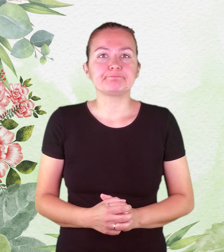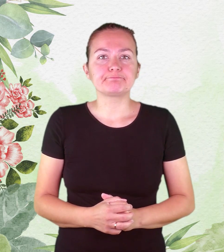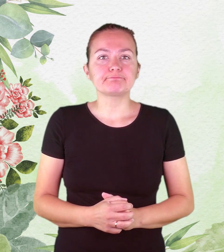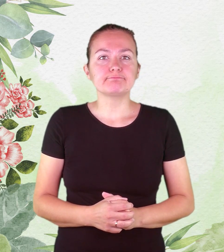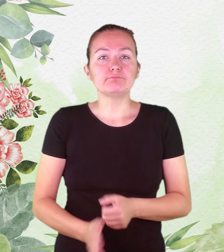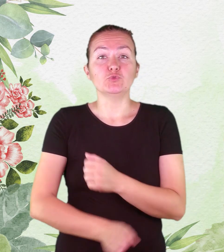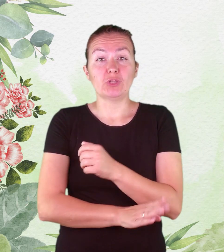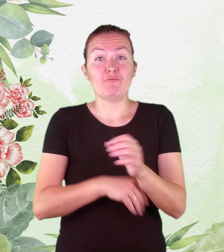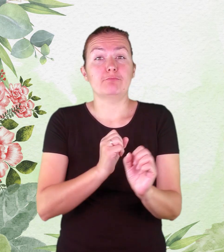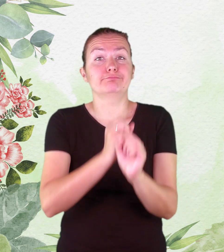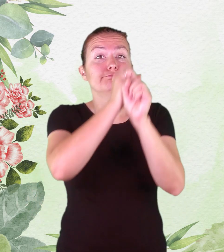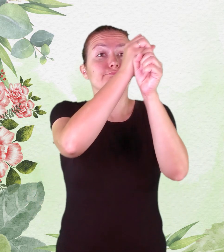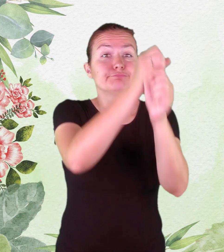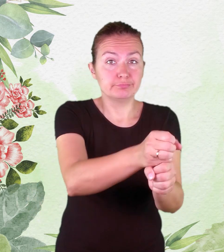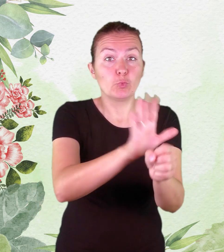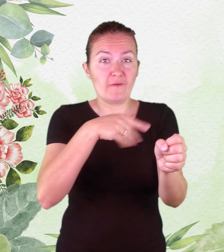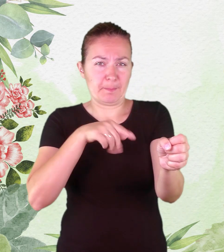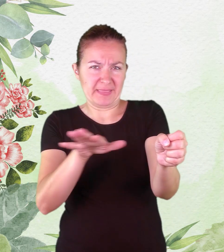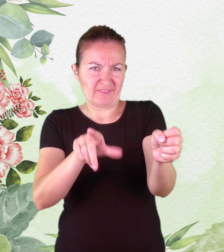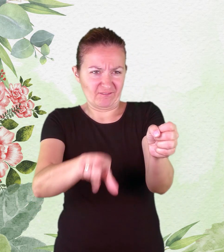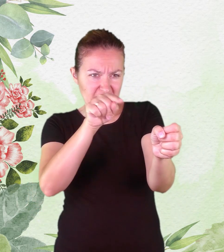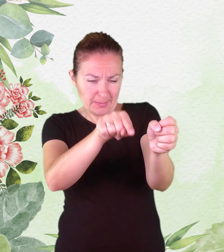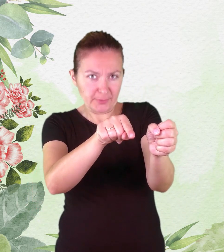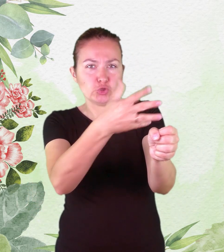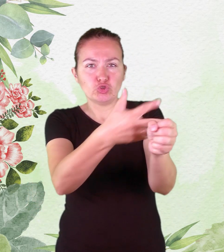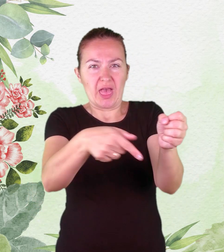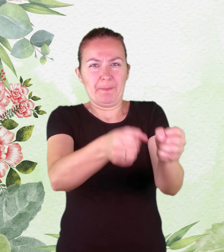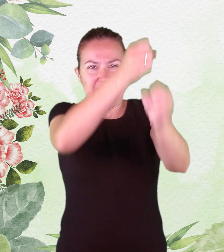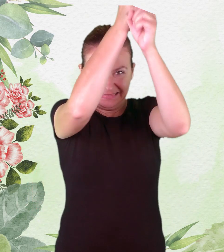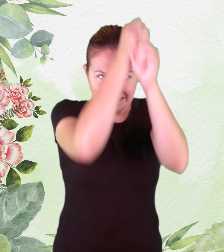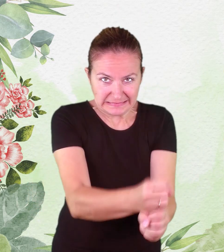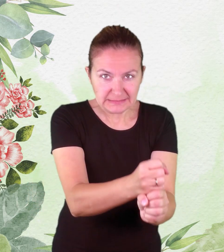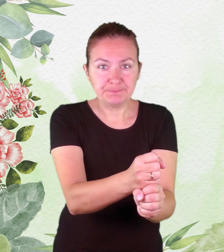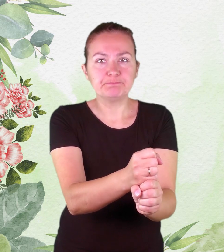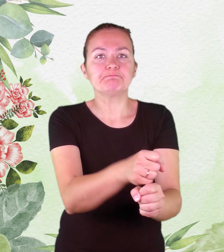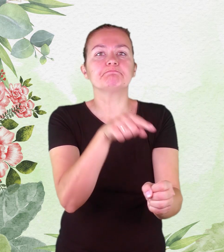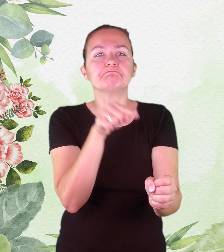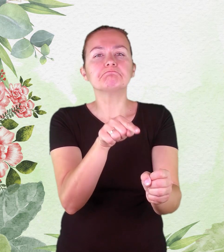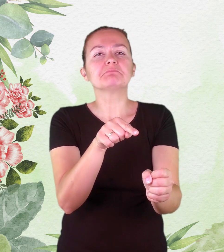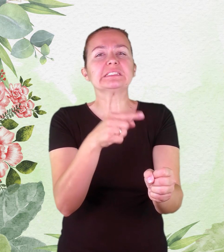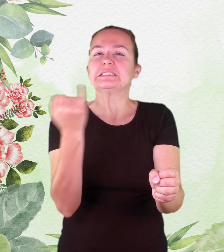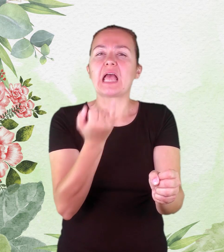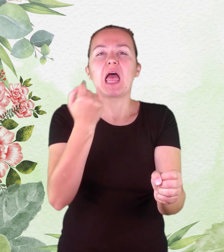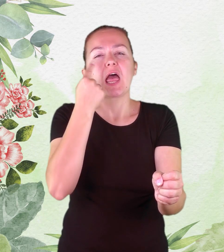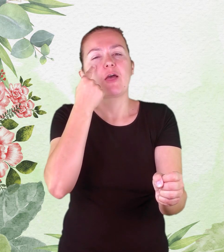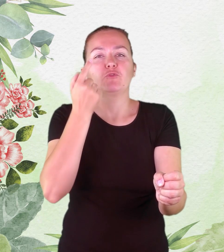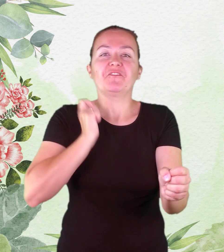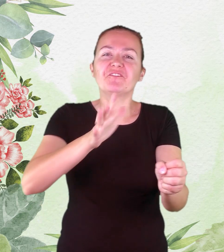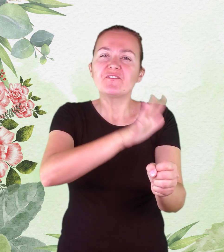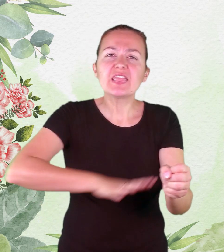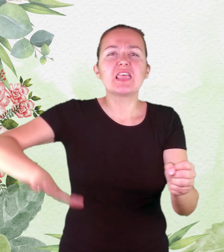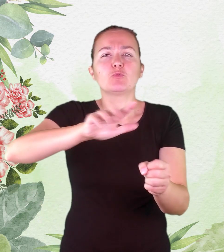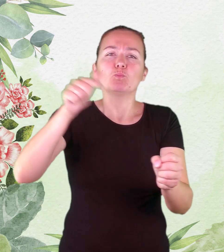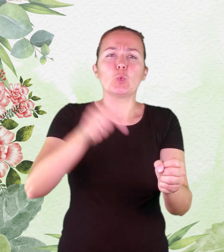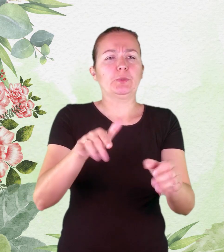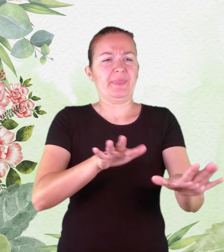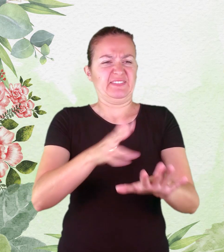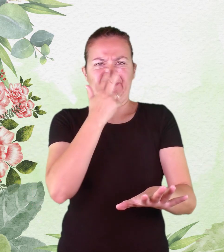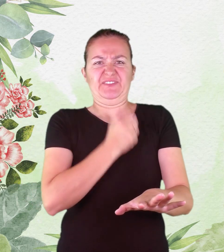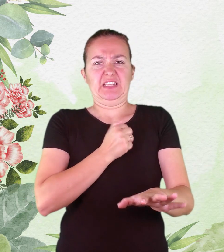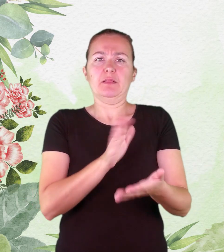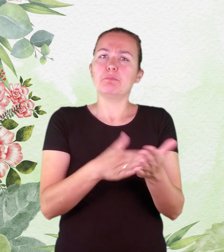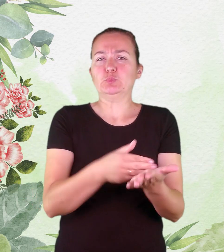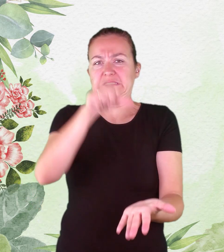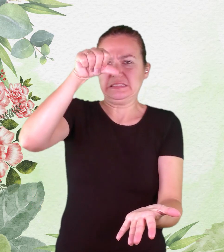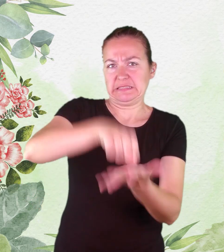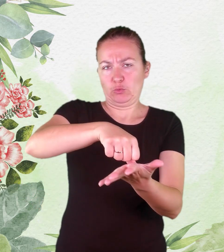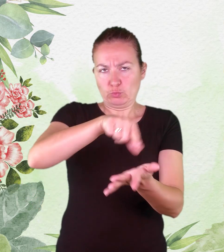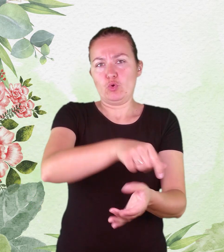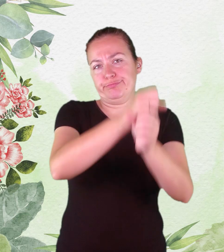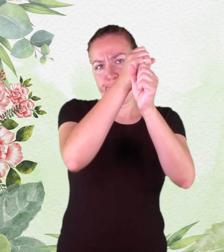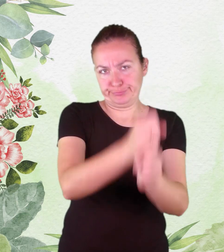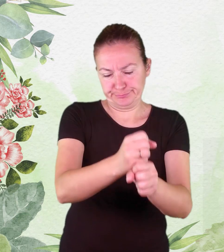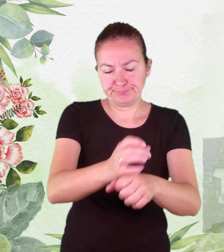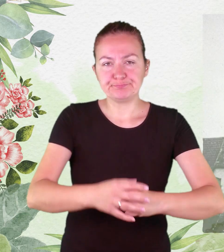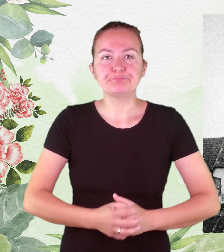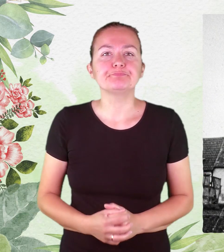Stawianie Drzewka: Drzewko przenosi się na wybrane miejsce i wkopuje w ziemię. Zazwyczaj jest to miejsce dobrze widoczne, np. centrum wsi.